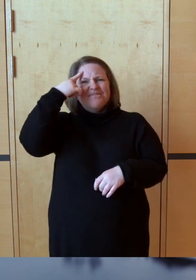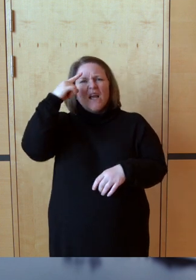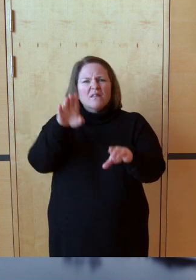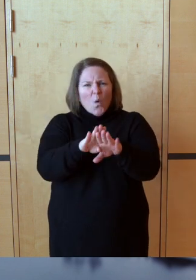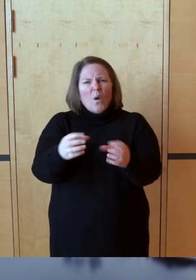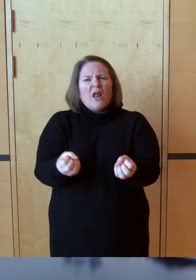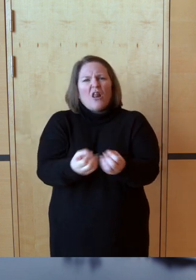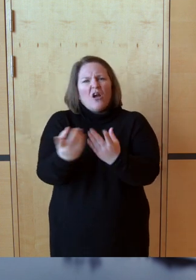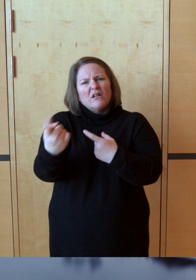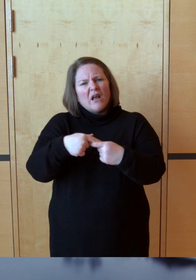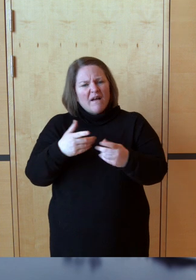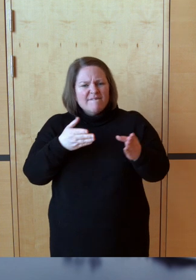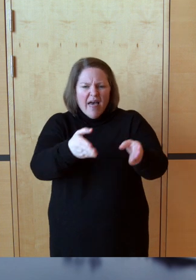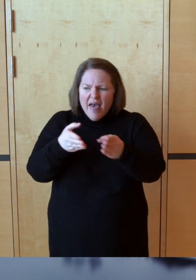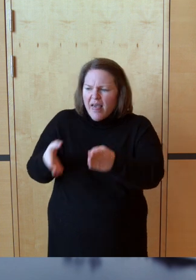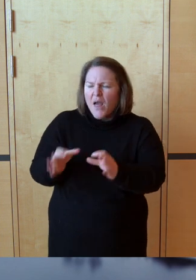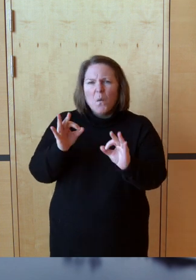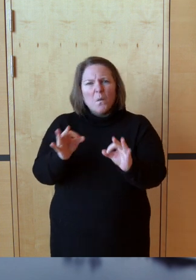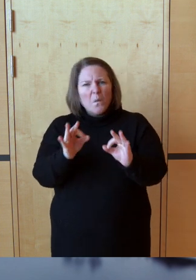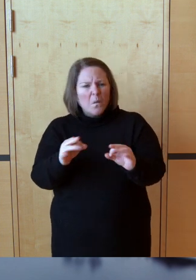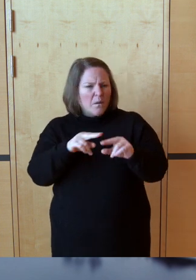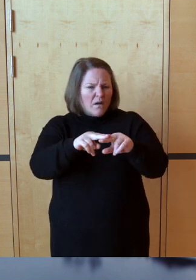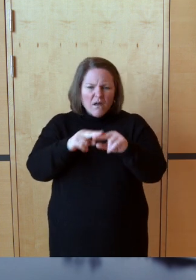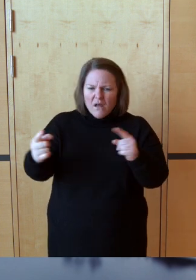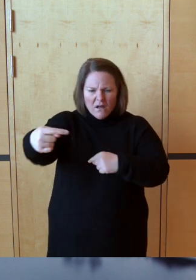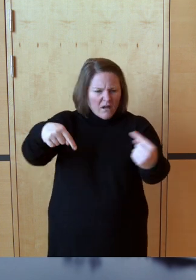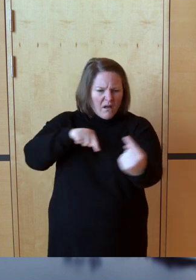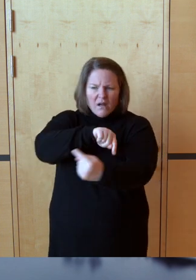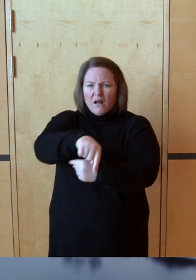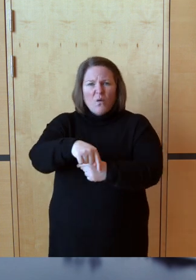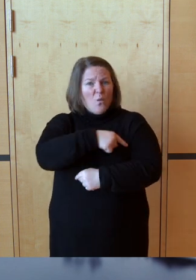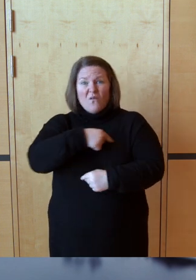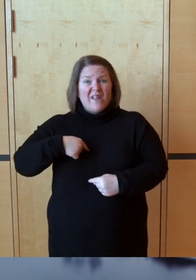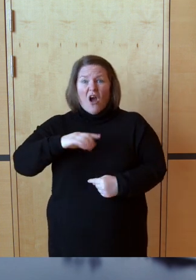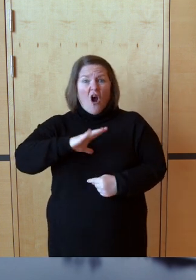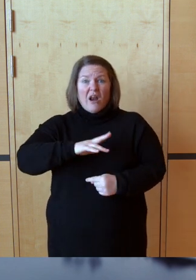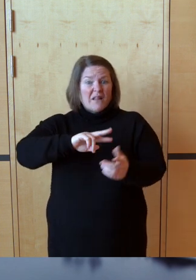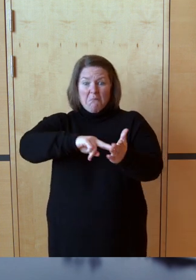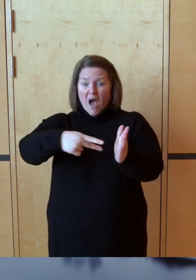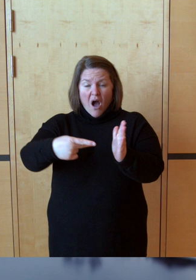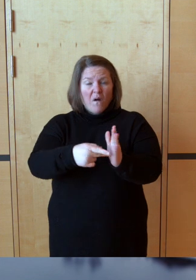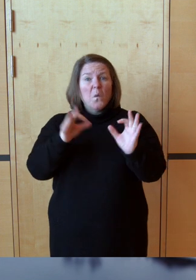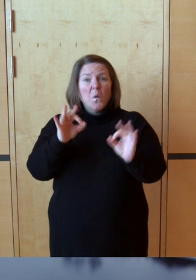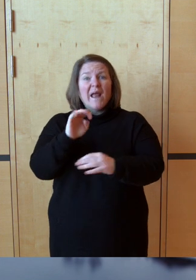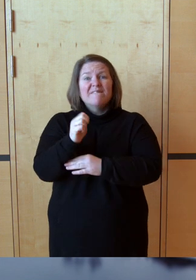Dz Navet och sen man säger vidare att att att de har inte ens en ett plan för att jag ska få en öl Söderut